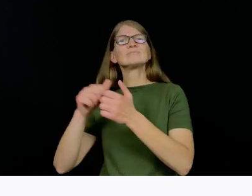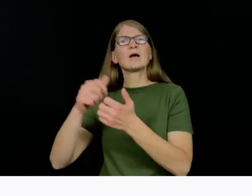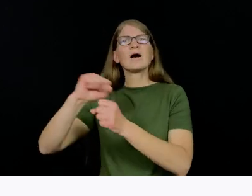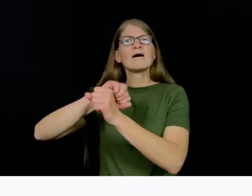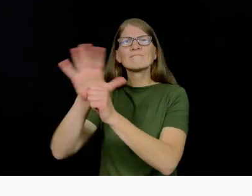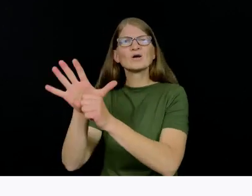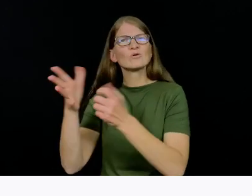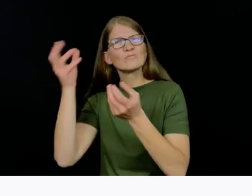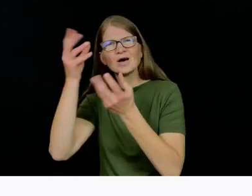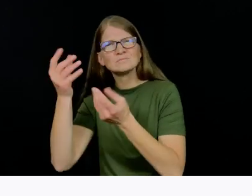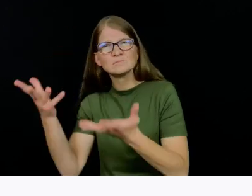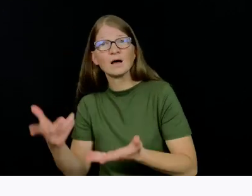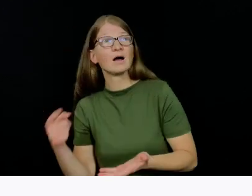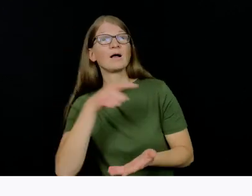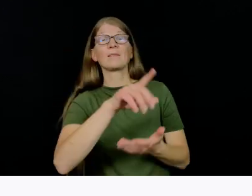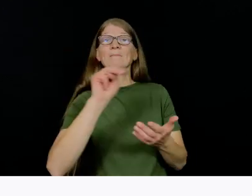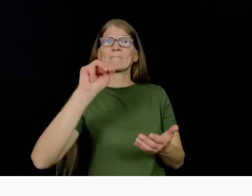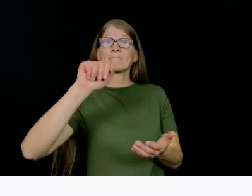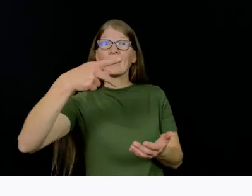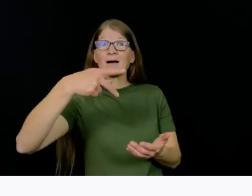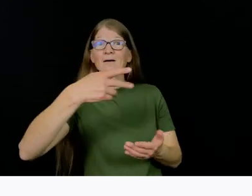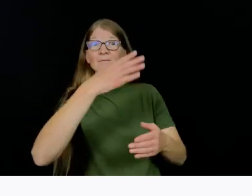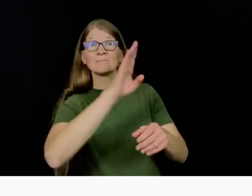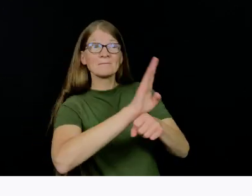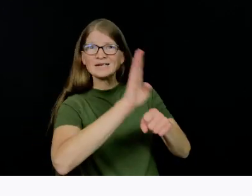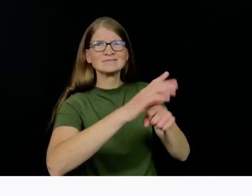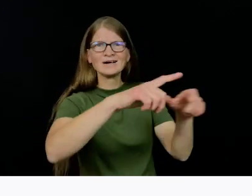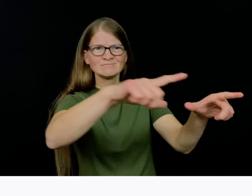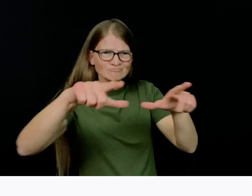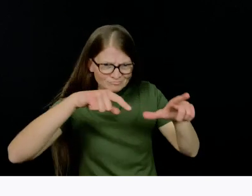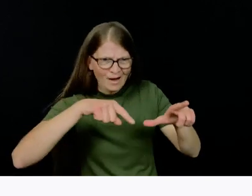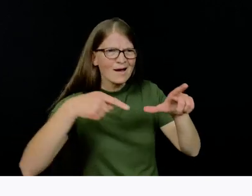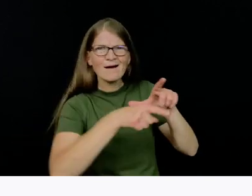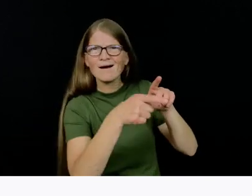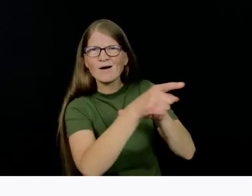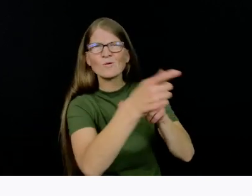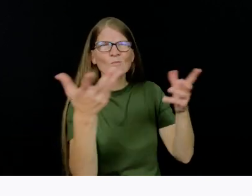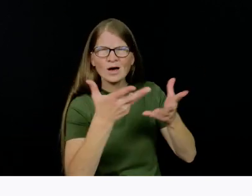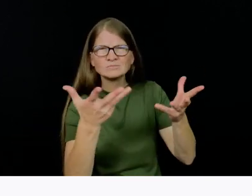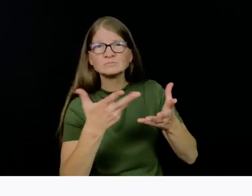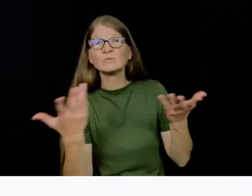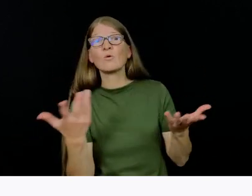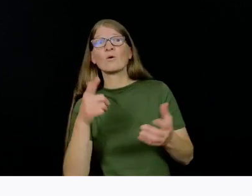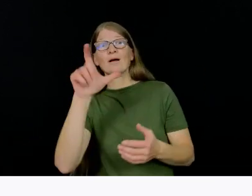أو كنتم تستخدمون خرائط Google للبحث عن أنشطة تجارية صغيرة لدعمها أو كنتم تريدون تحديد نوع طير جديد